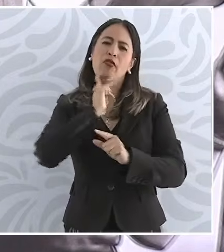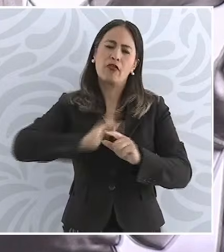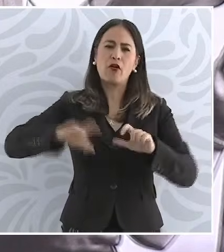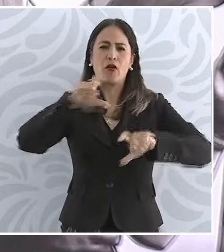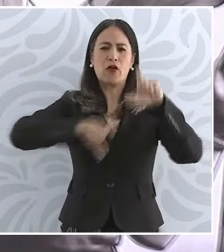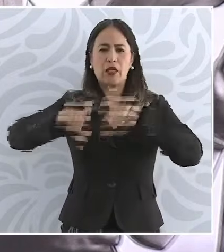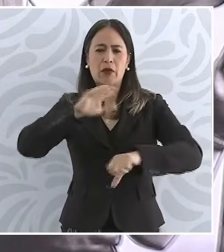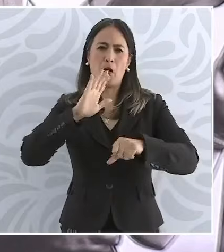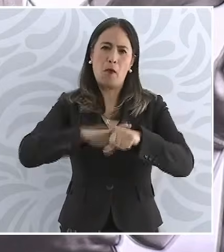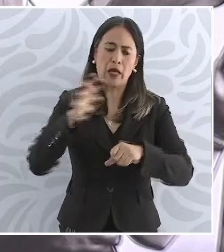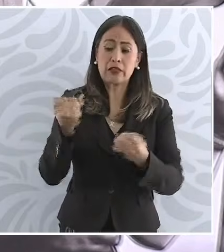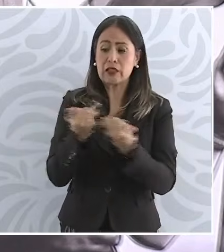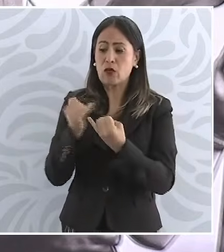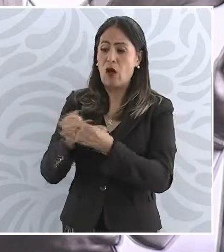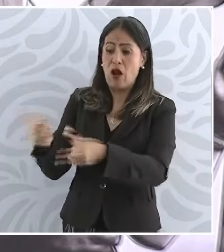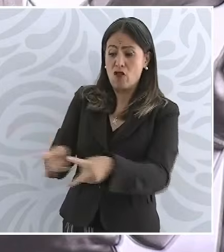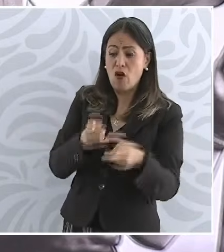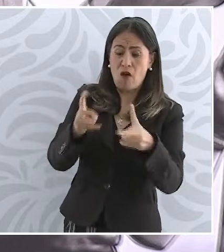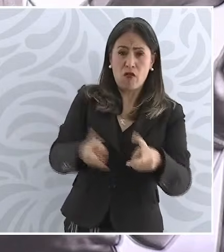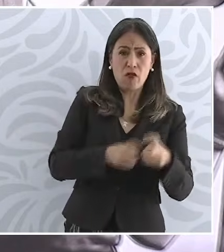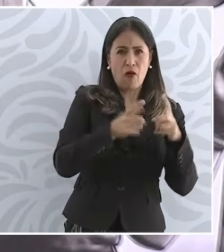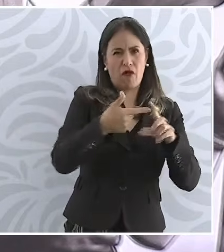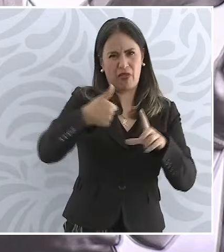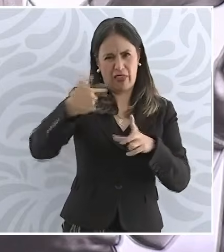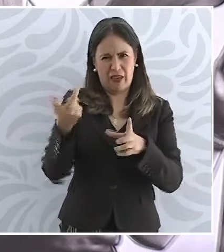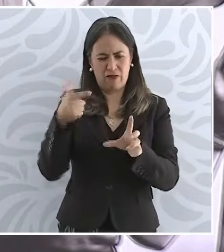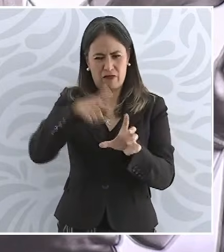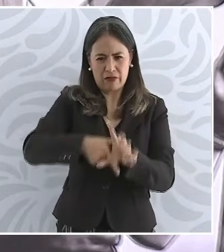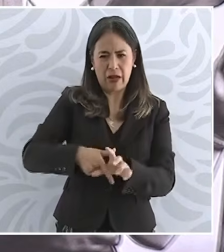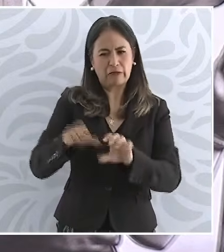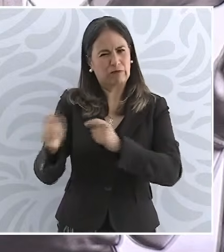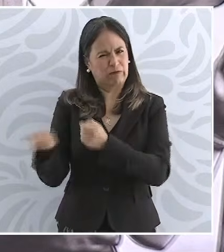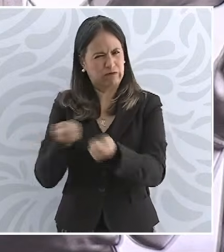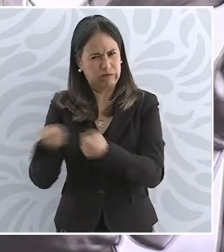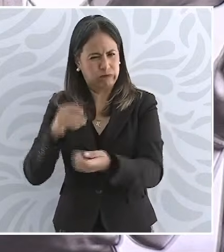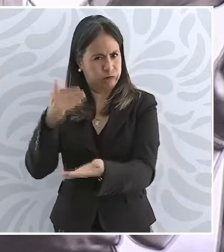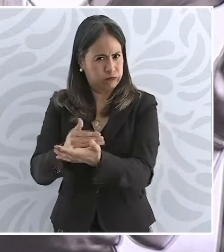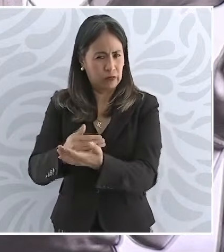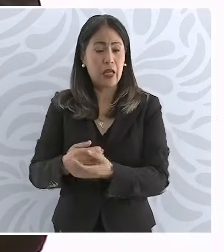y el mercado lícito de combustibles en el ámbito de la responsabilidad social hemos